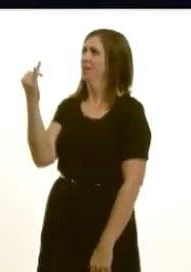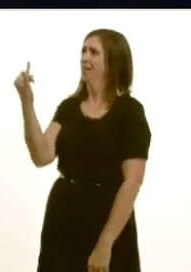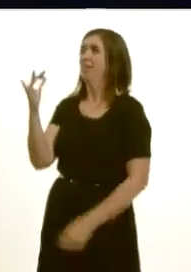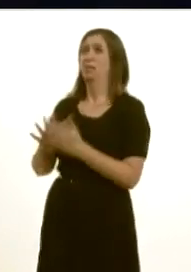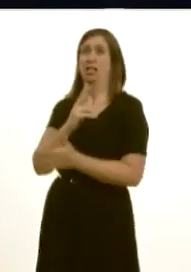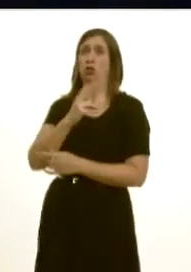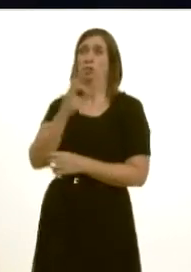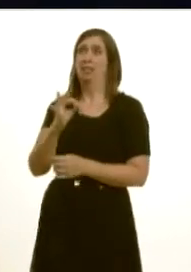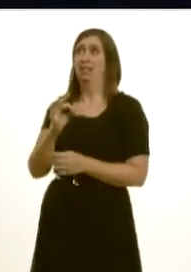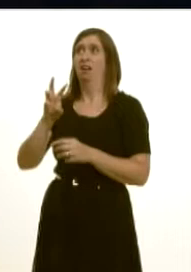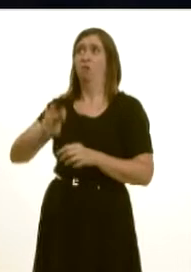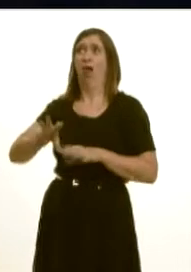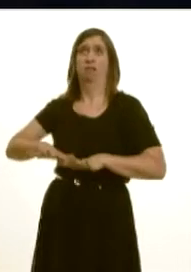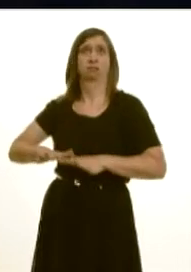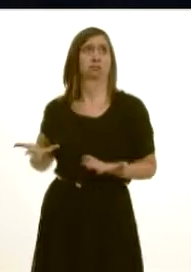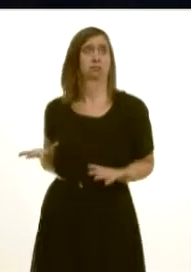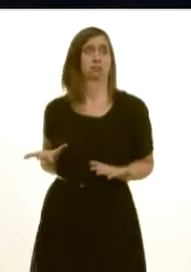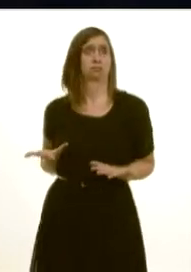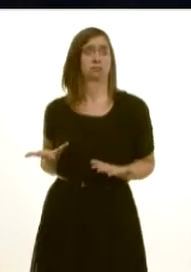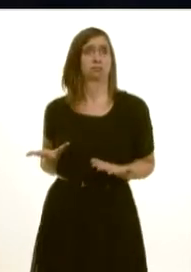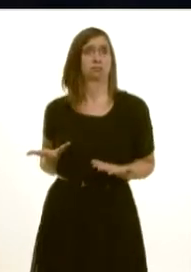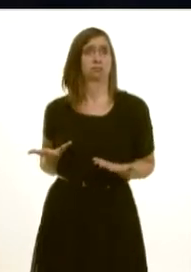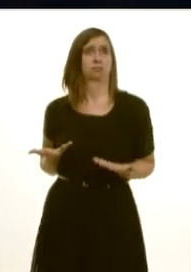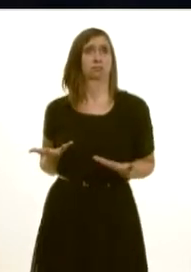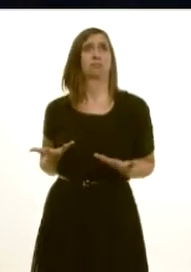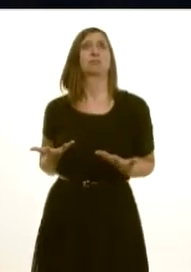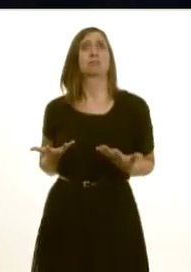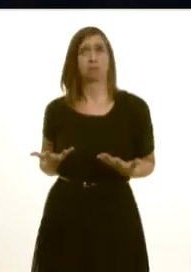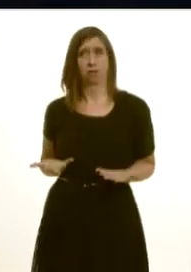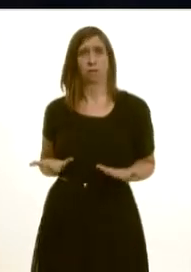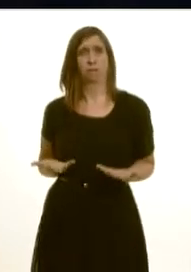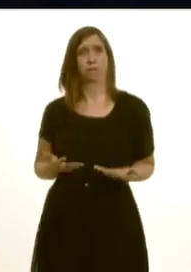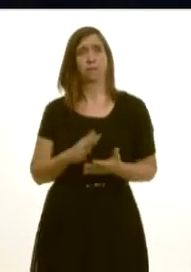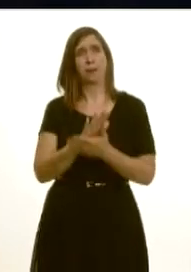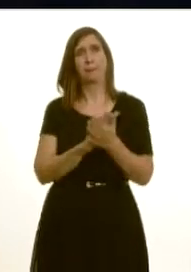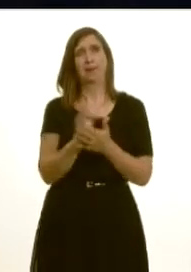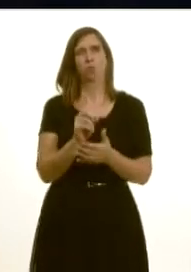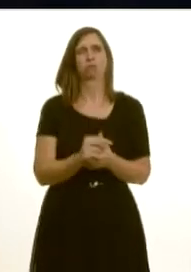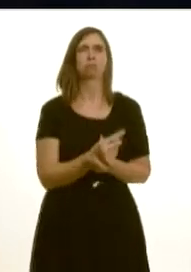eleni, dim ond 737 neu 2% o’r rheiny sydd yng Nghymru. Felly, dim ond un ym mhob 211